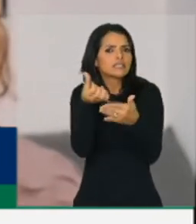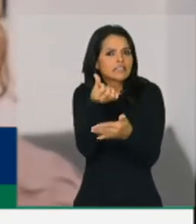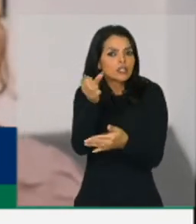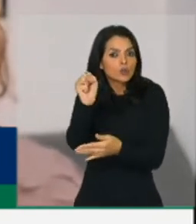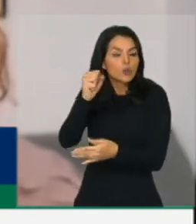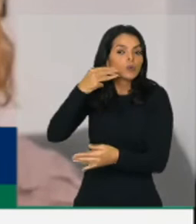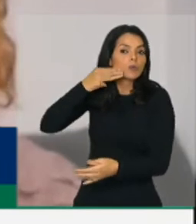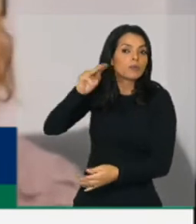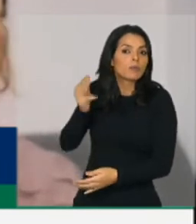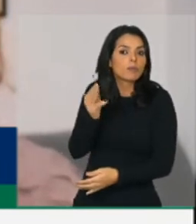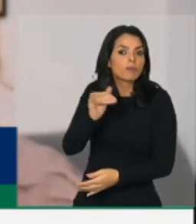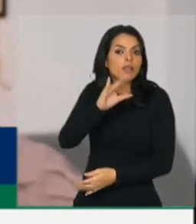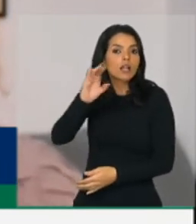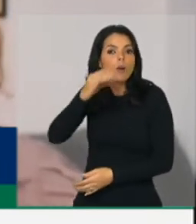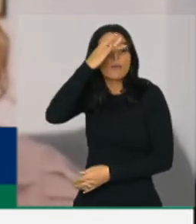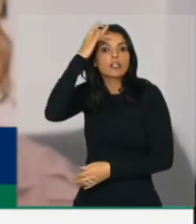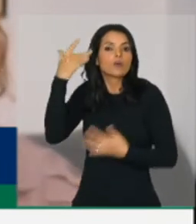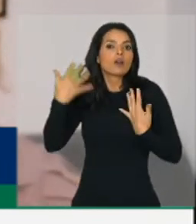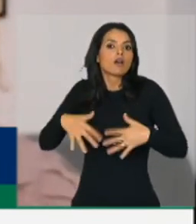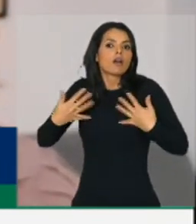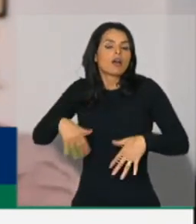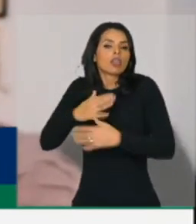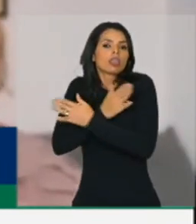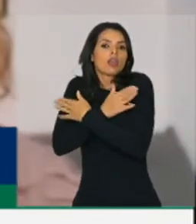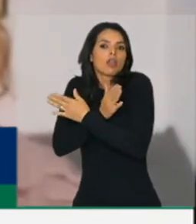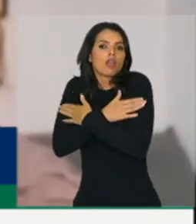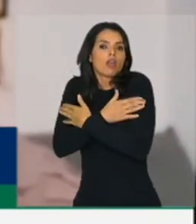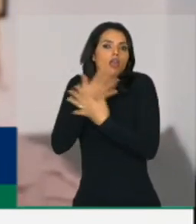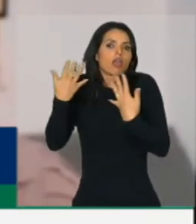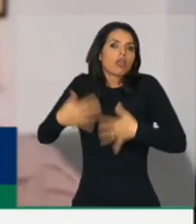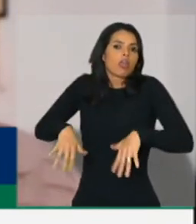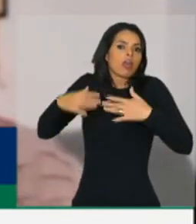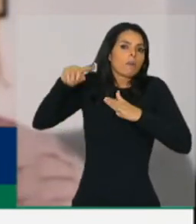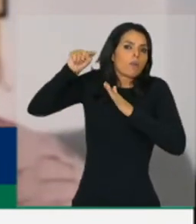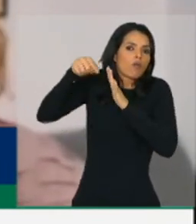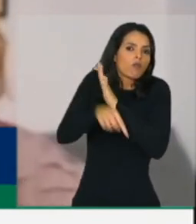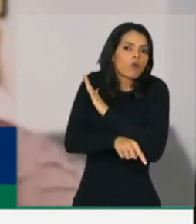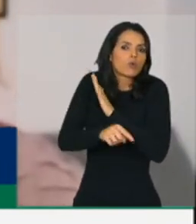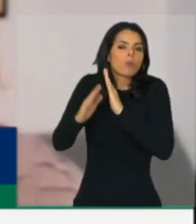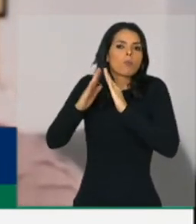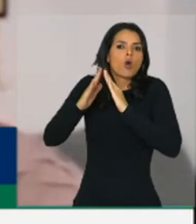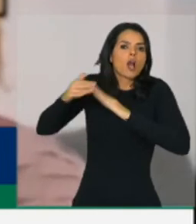DESEMPREGADAS, PRECATÓRIO RISADAS, MORANDO NAS RUAS OU FAMÍLIAS QUE NÃO TÊM NEM